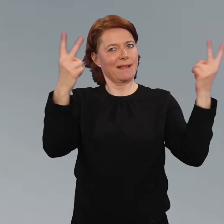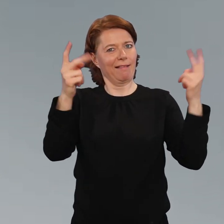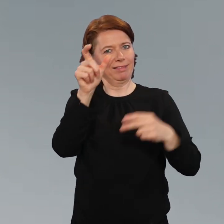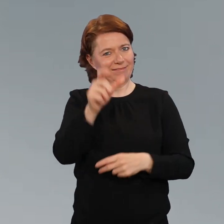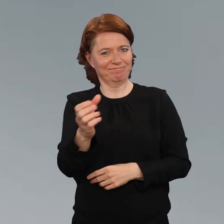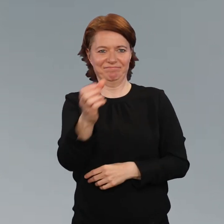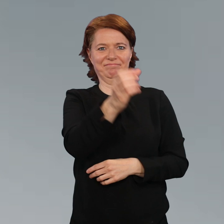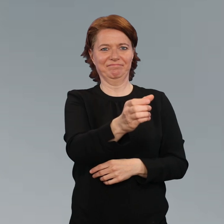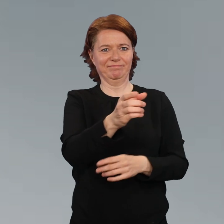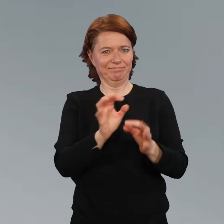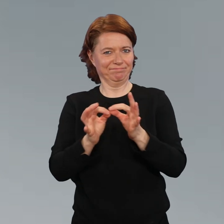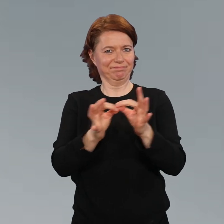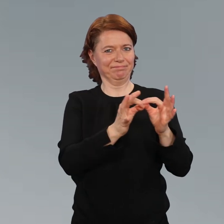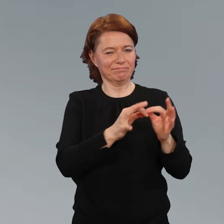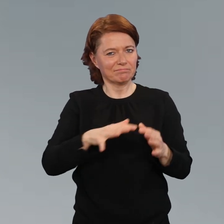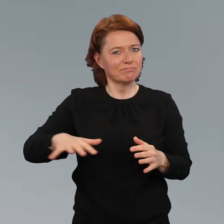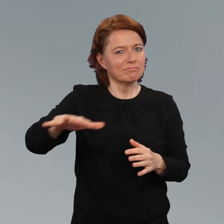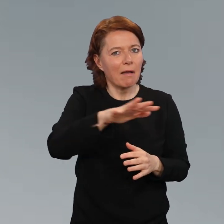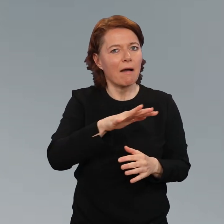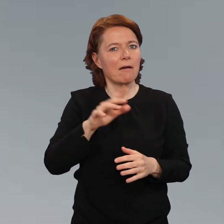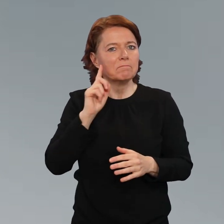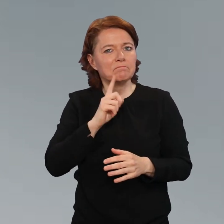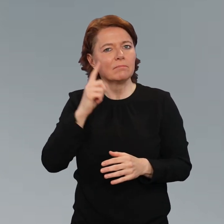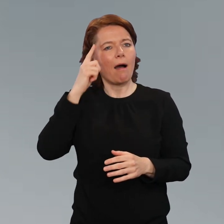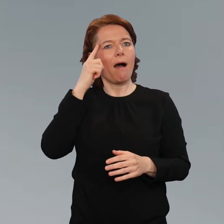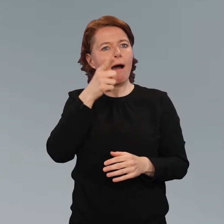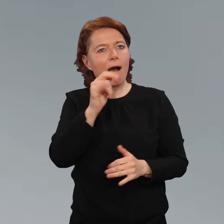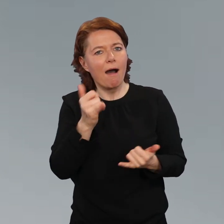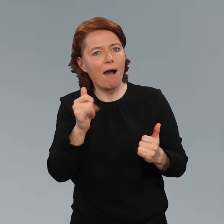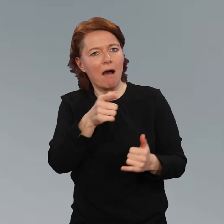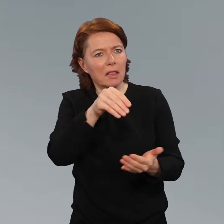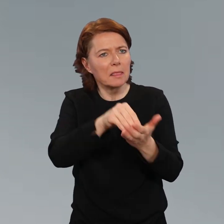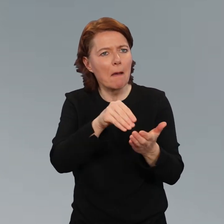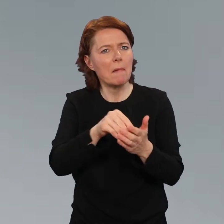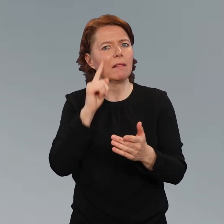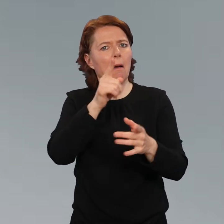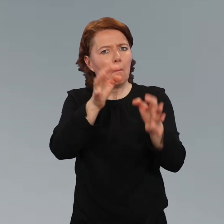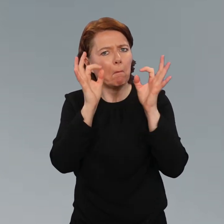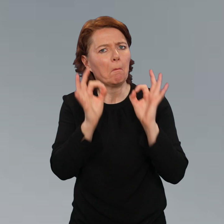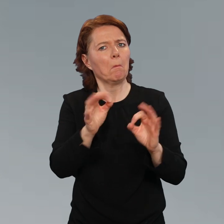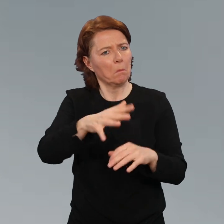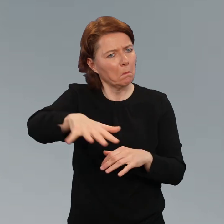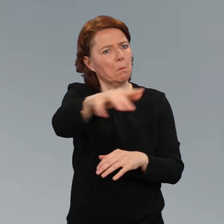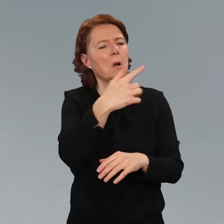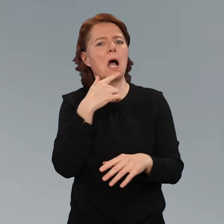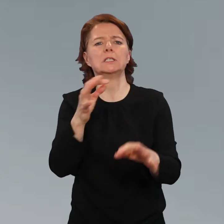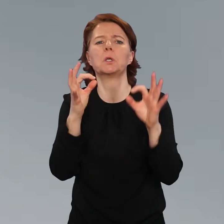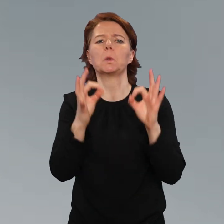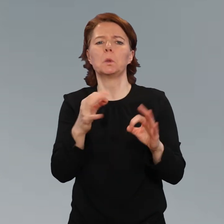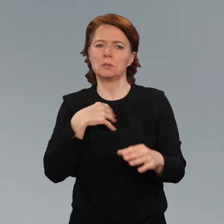solchen Veranstaltungen ein seriöses Ansehen verleihen. Dieser Vertrauensvorschuss könnte dann bereits einen